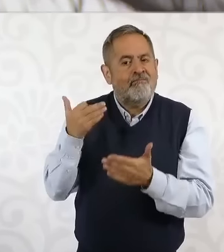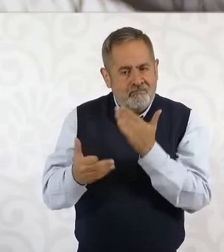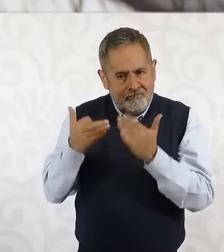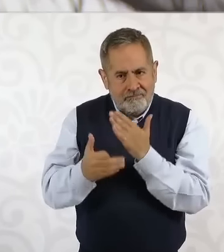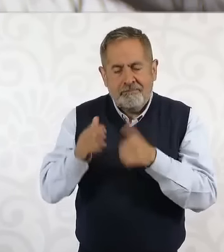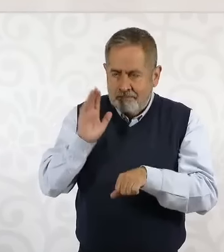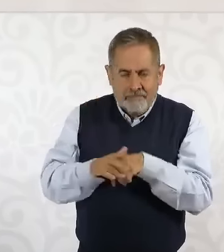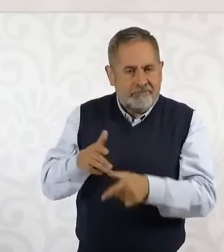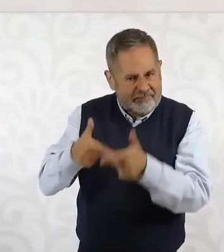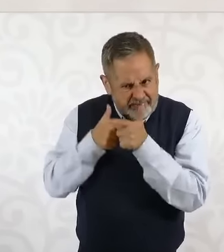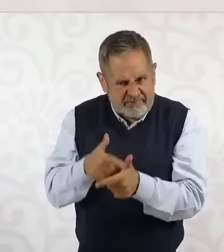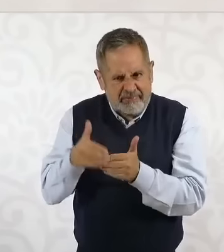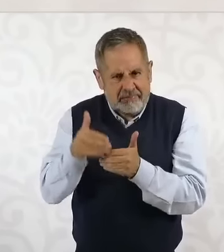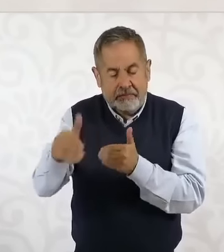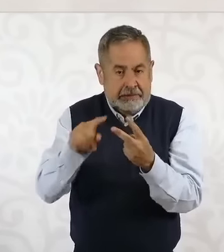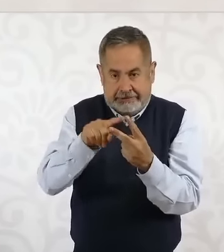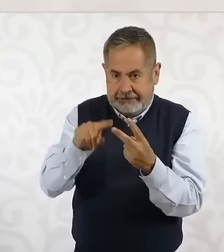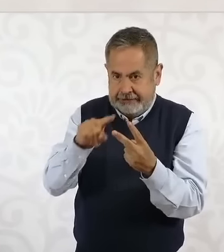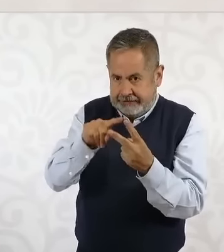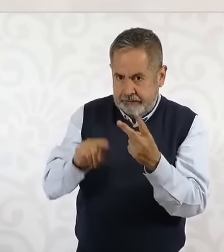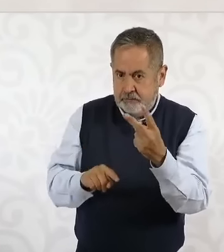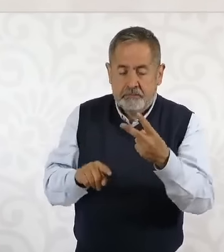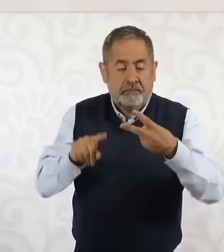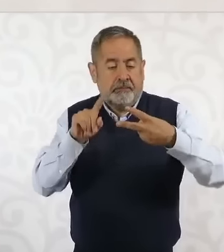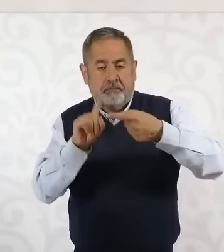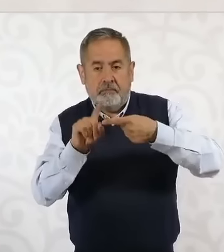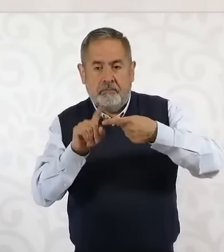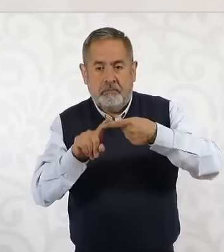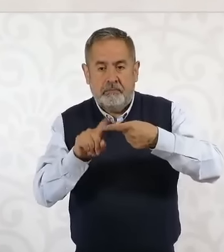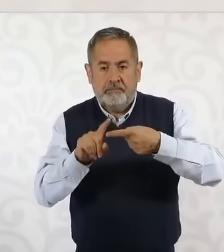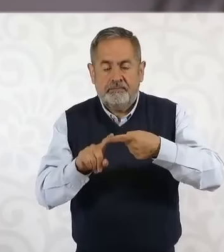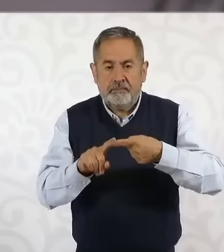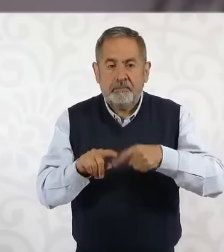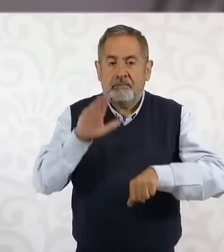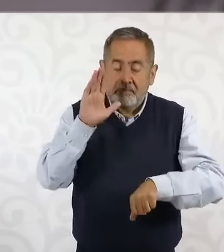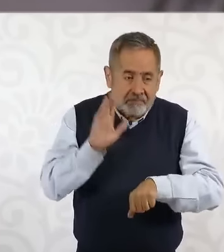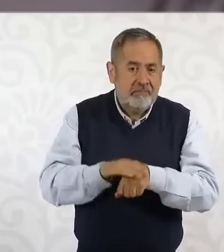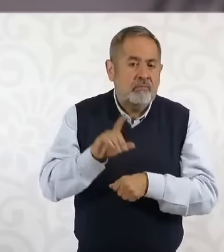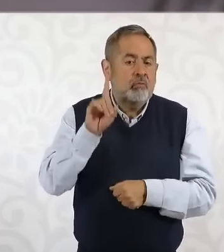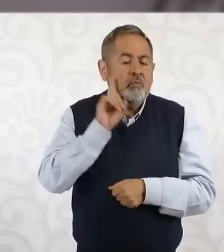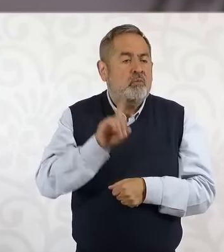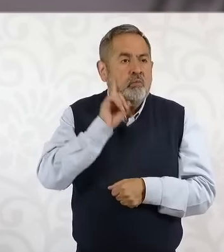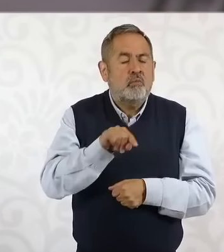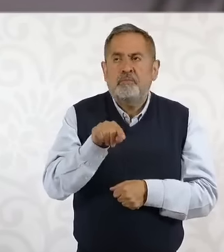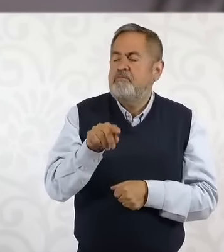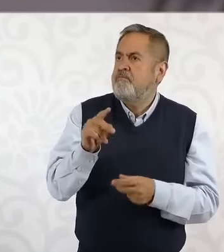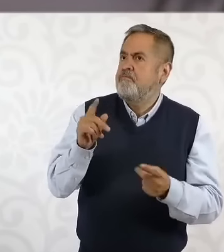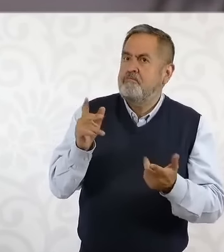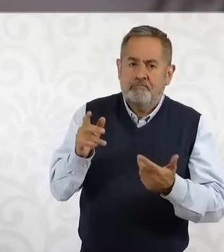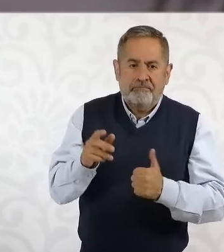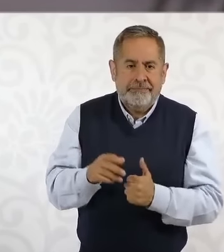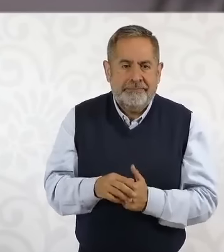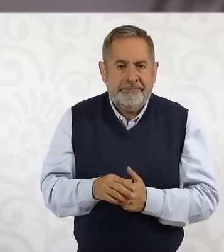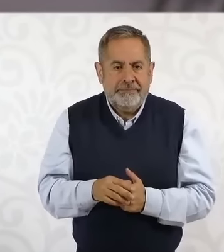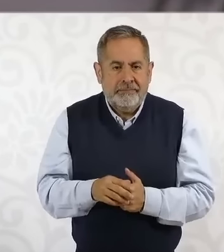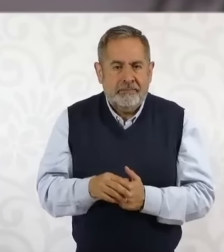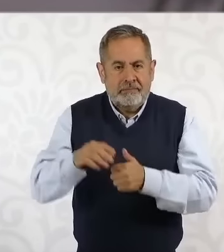que tenemos que seguir avanzando son dos. uno mayor número de mujeres como administradoras de